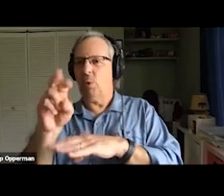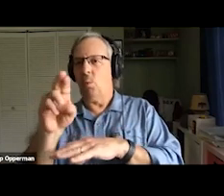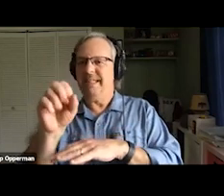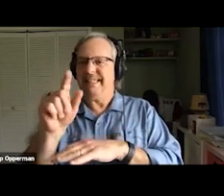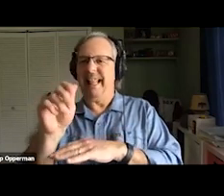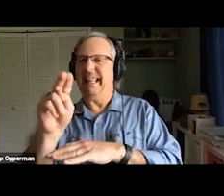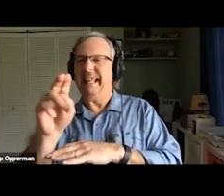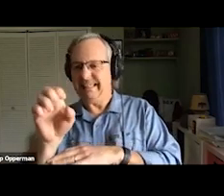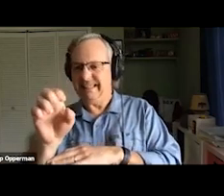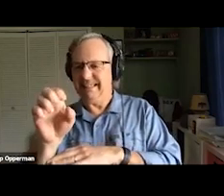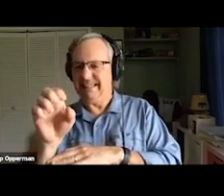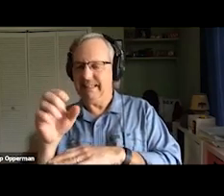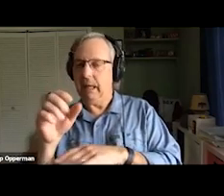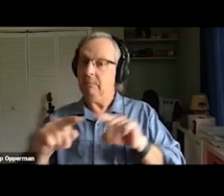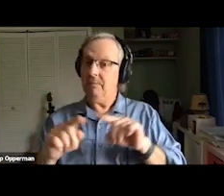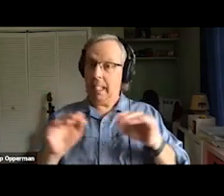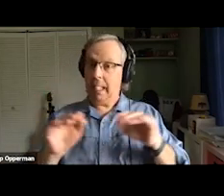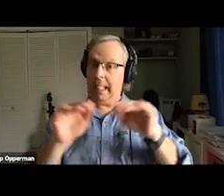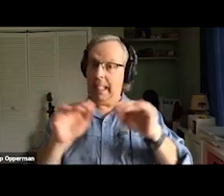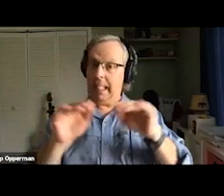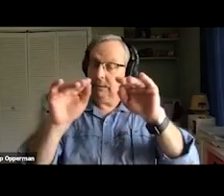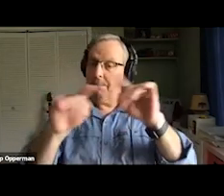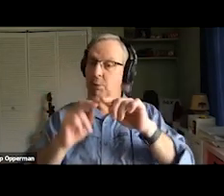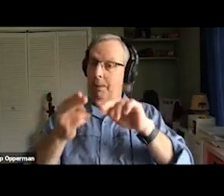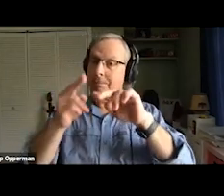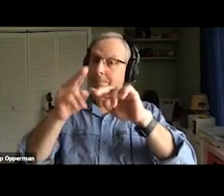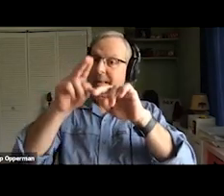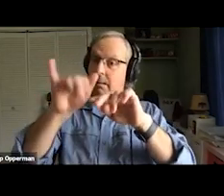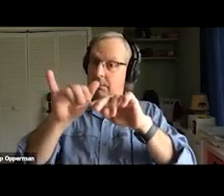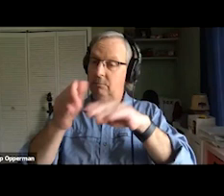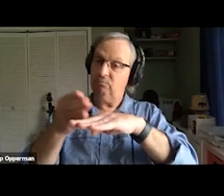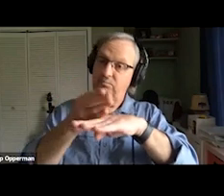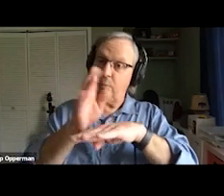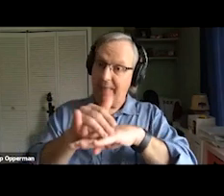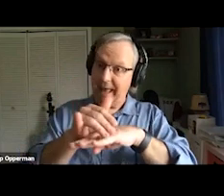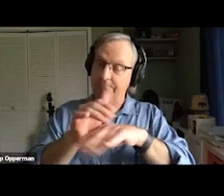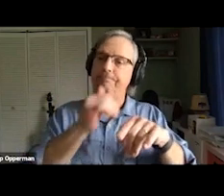pero tú tienes la capacidad y la habilidad para construir eso. Siguiente diapositiva.